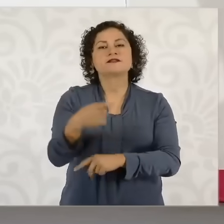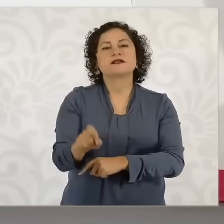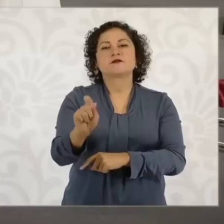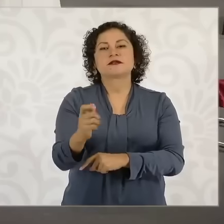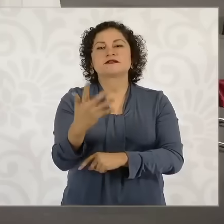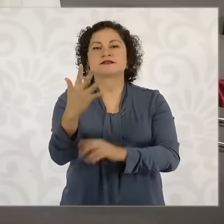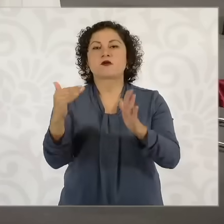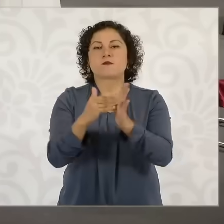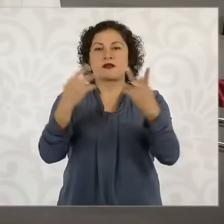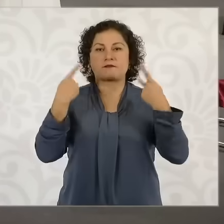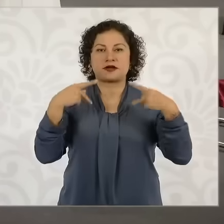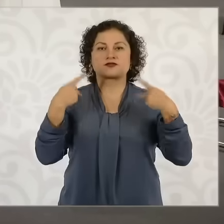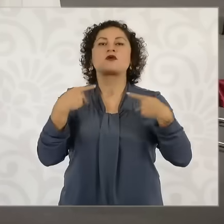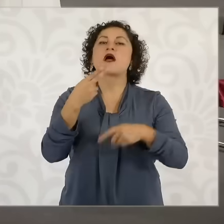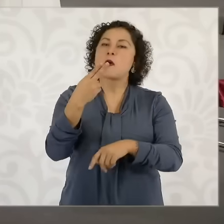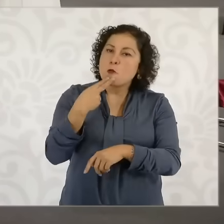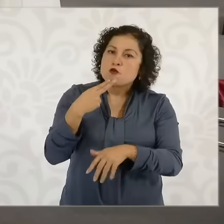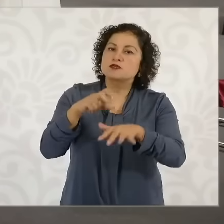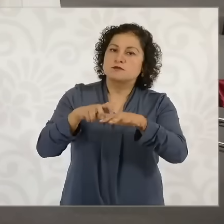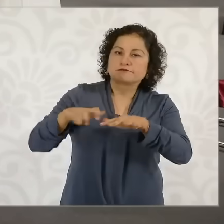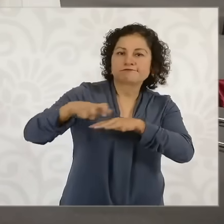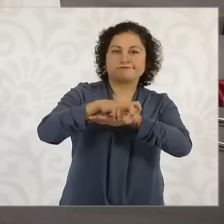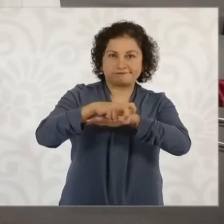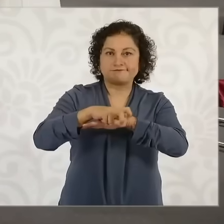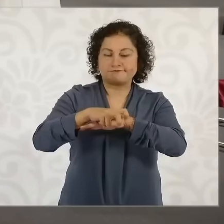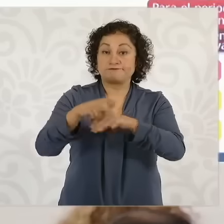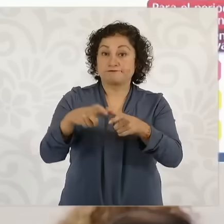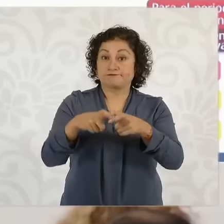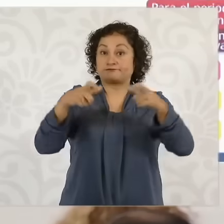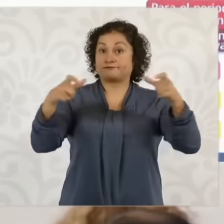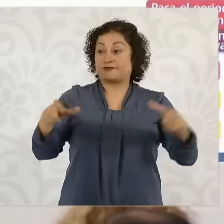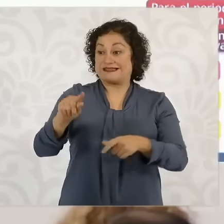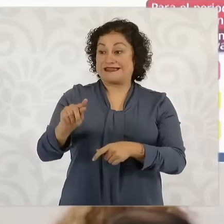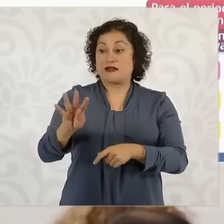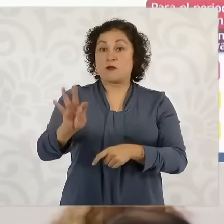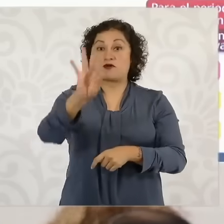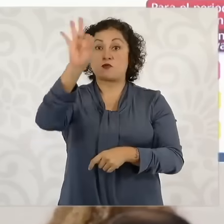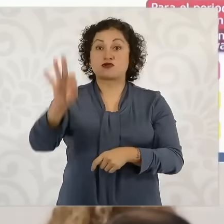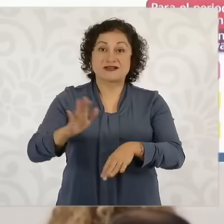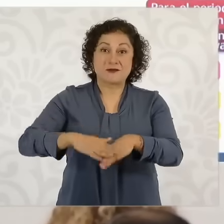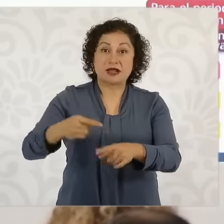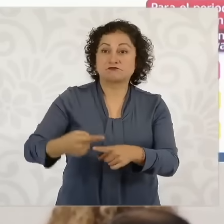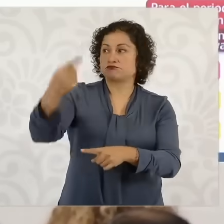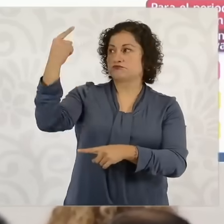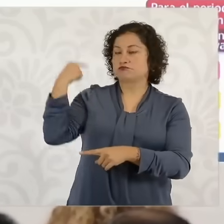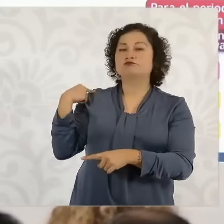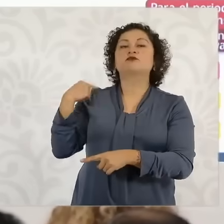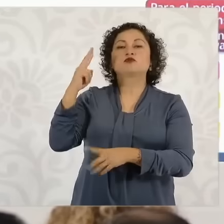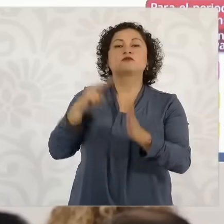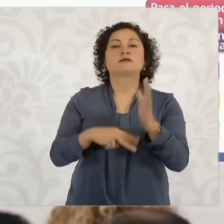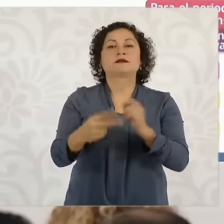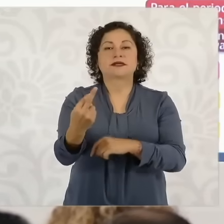Eh, esto es un incremento del 74% en la demanda de pasajeros en el 2025 con relación al mismo periodo